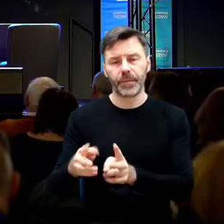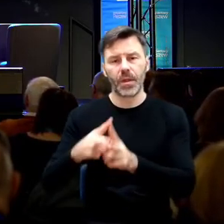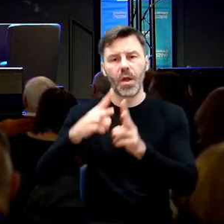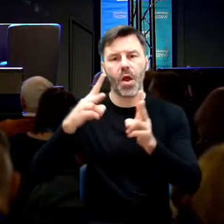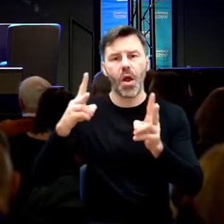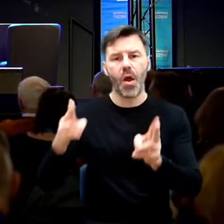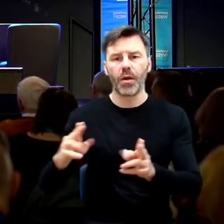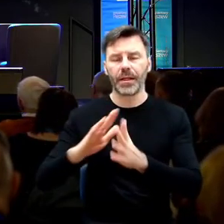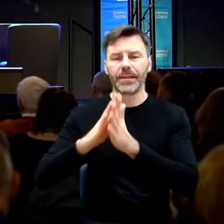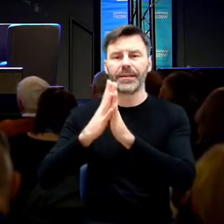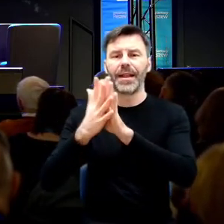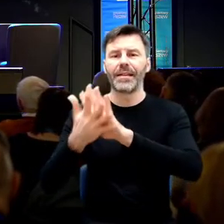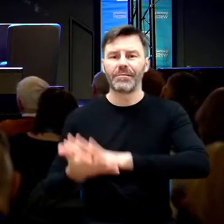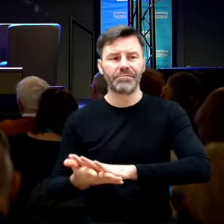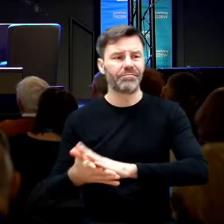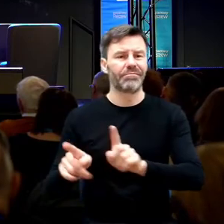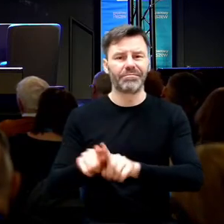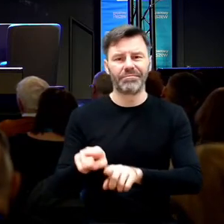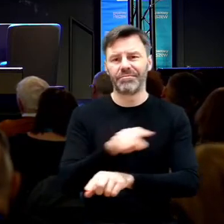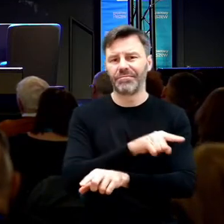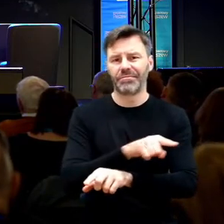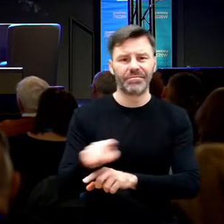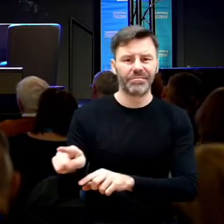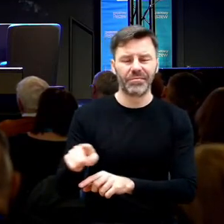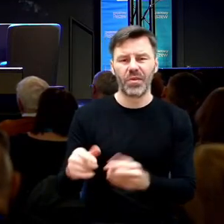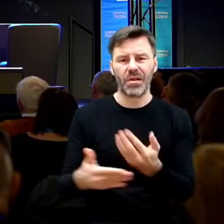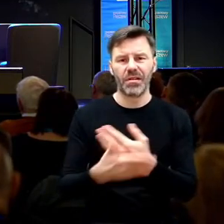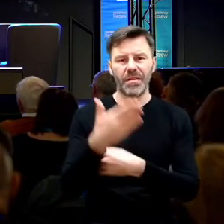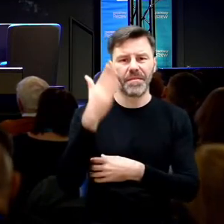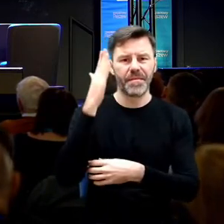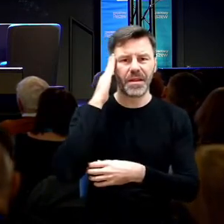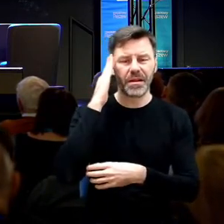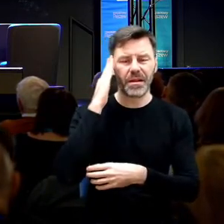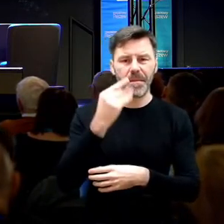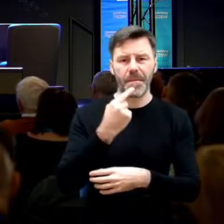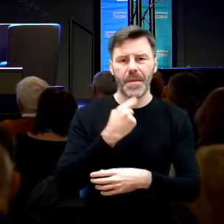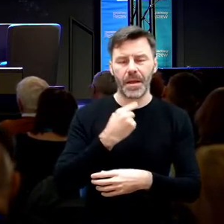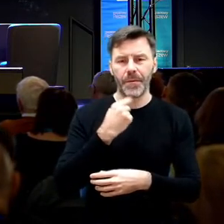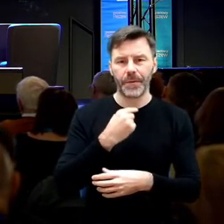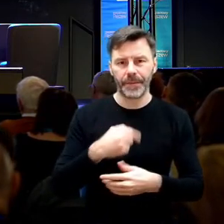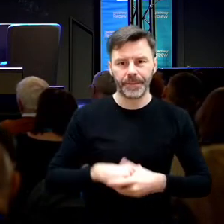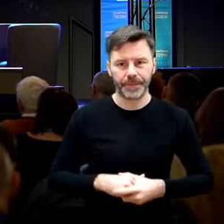I startując z niezwykle trudnej sytuacji,